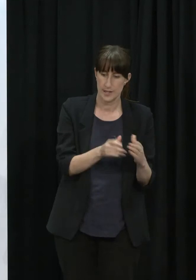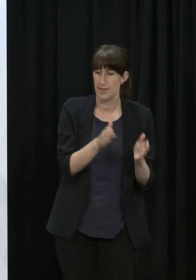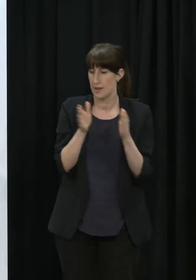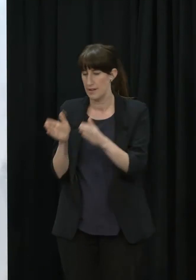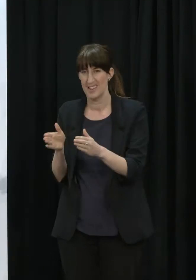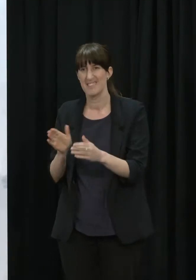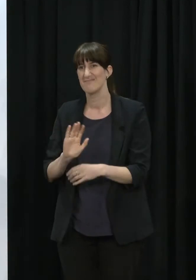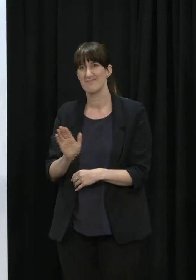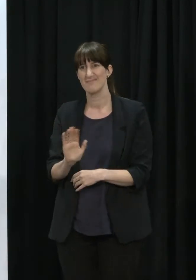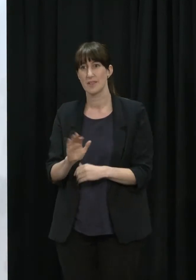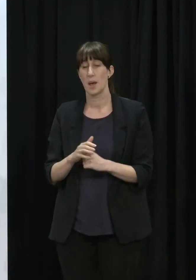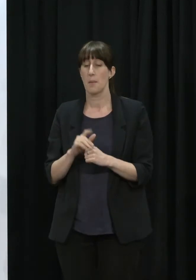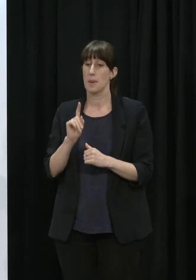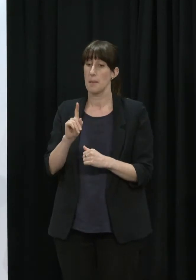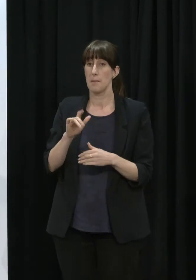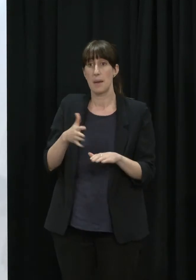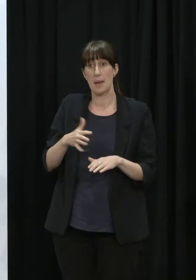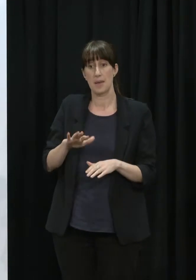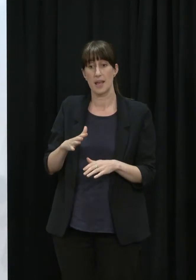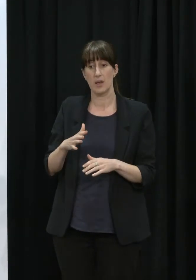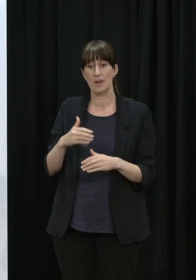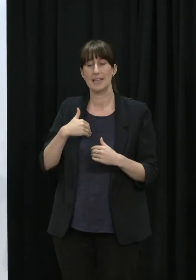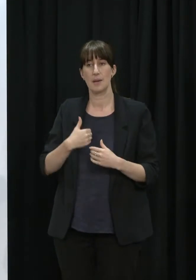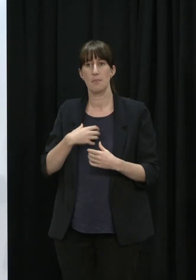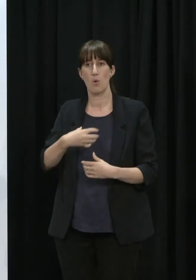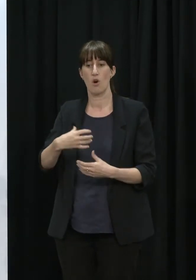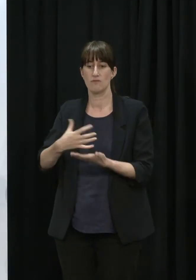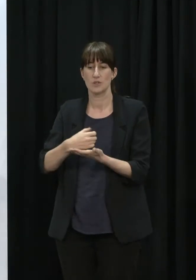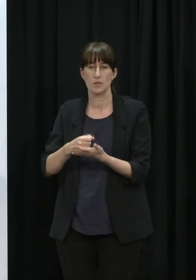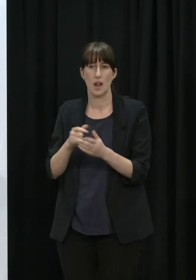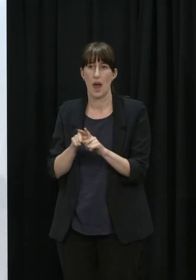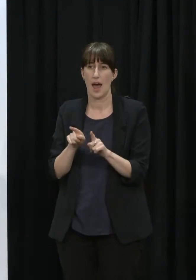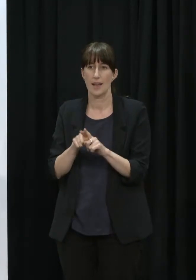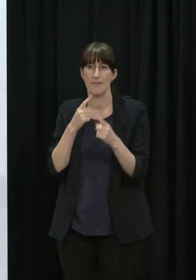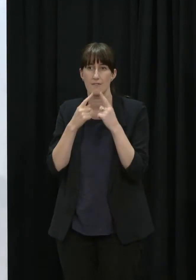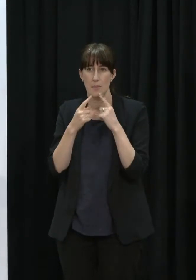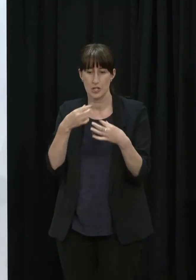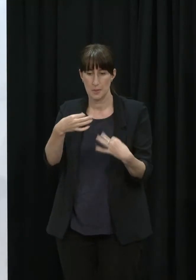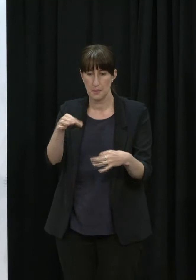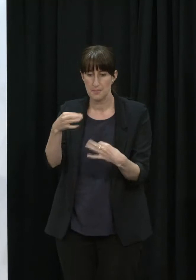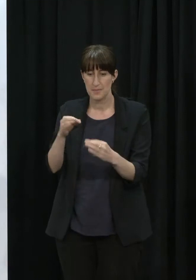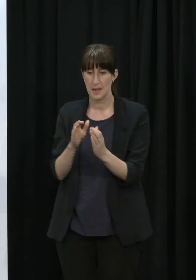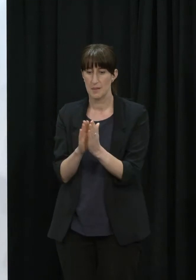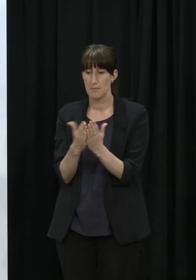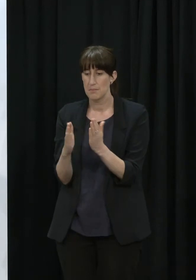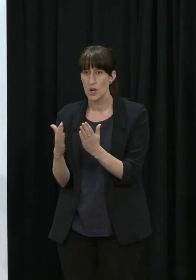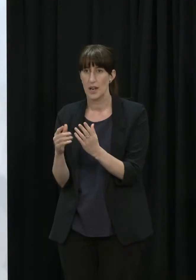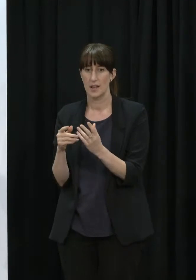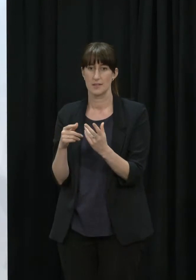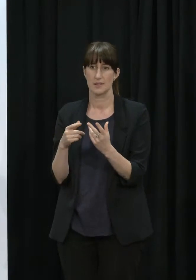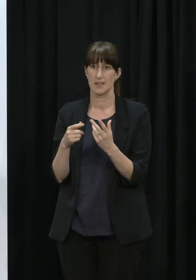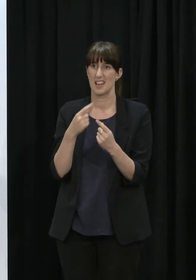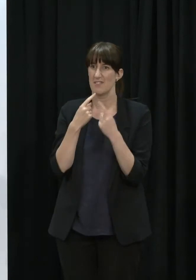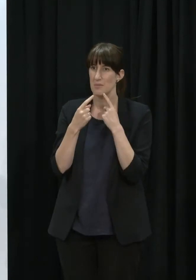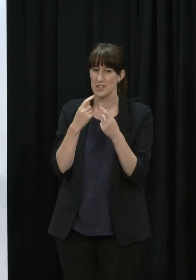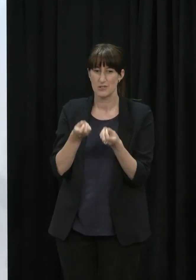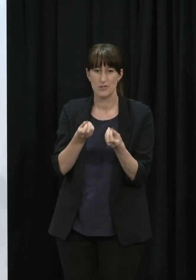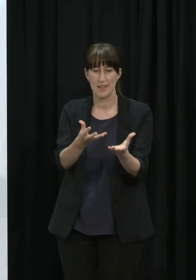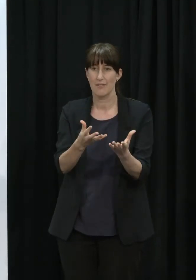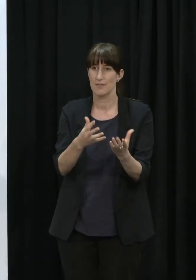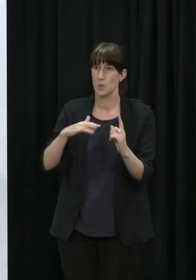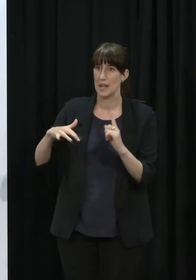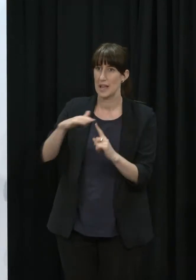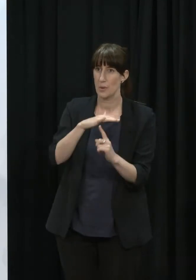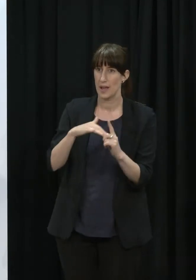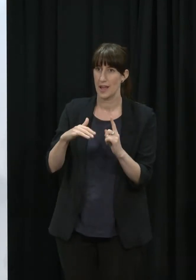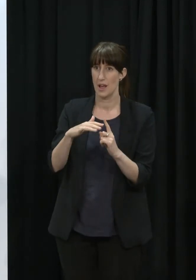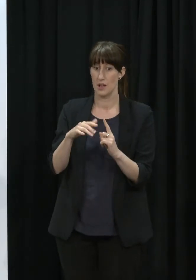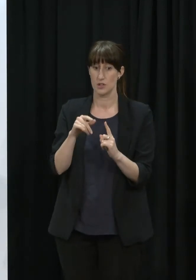te kano kano, karekau ki. Kia